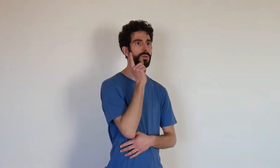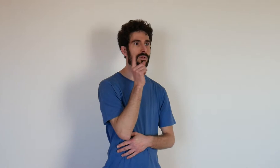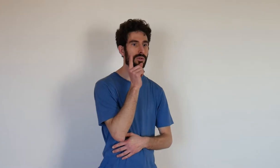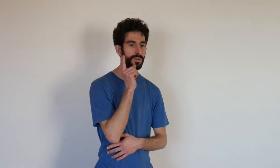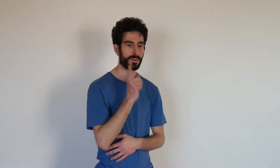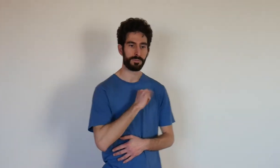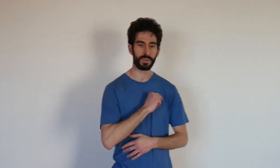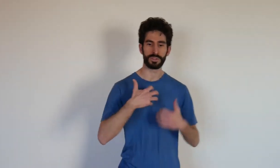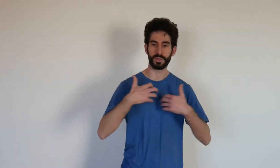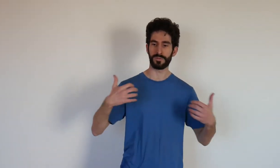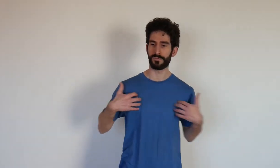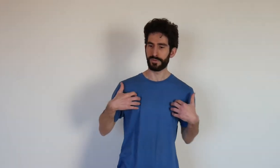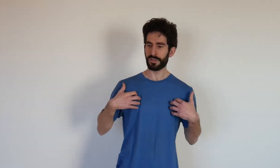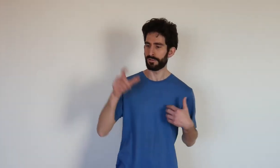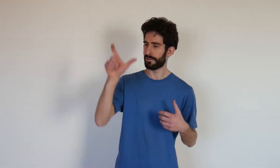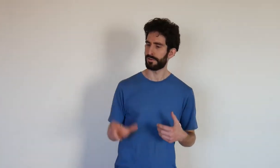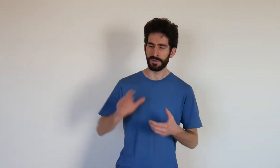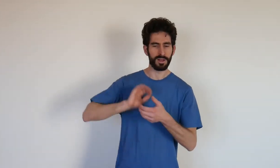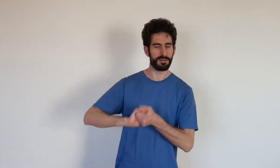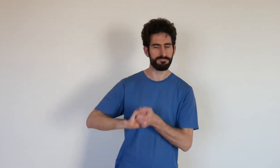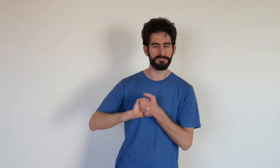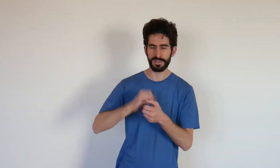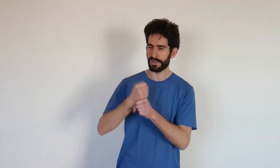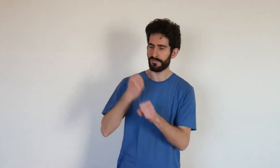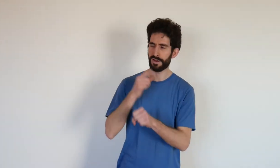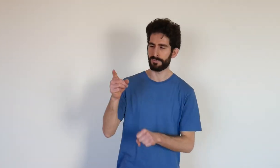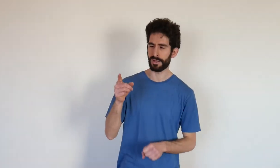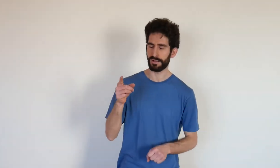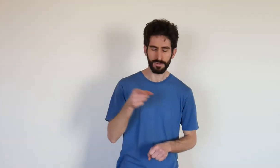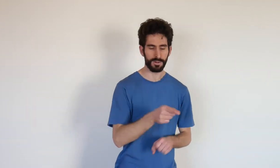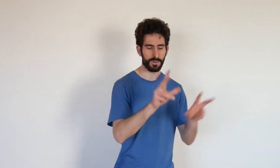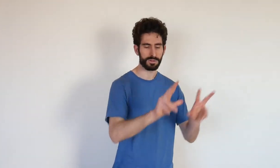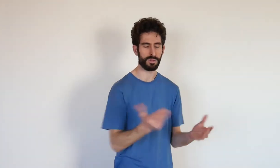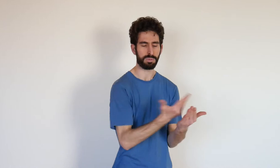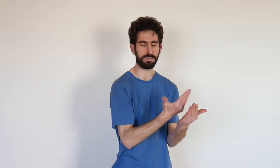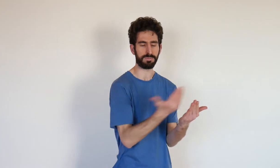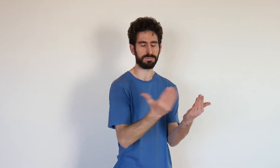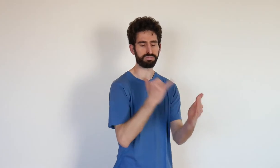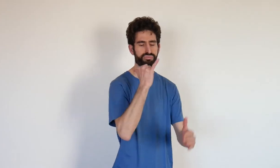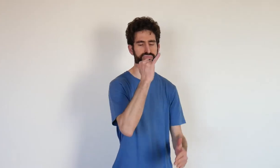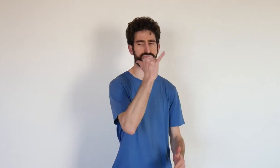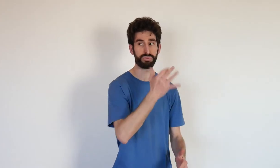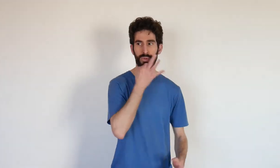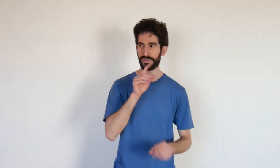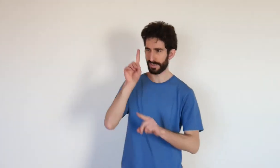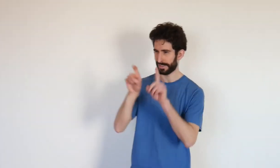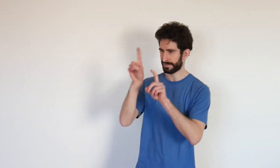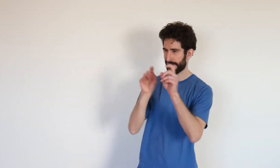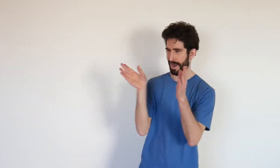Tiens ! J'ai un ami qui travaille dans la police scientifique. L'ordinateur en a pour un moment. Je vais en profiter